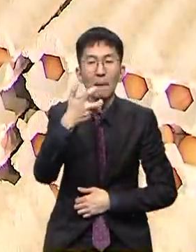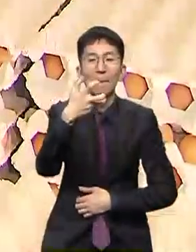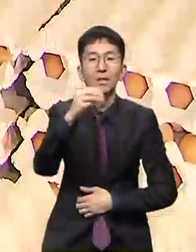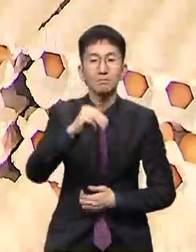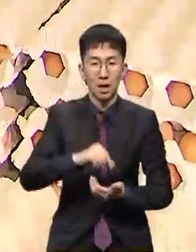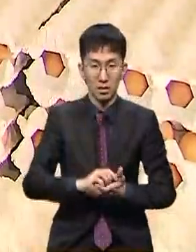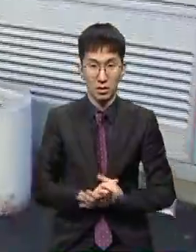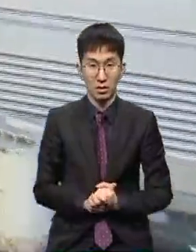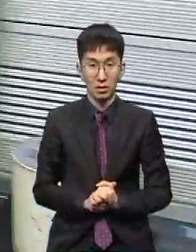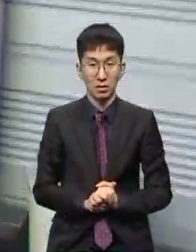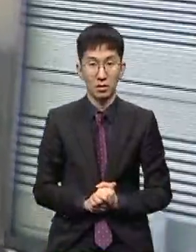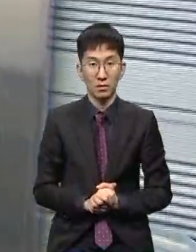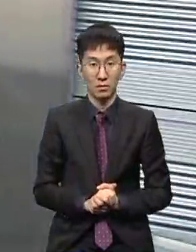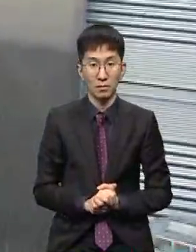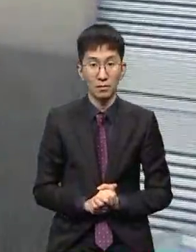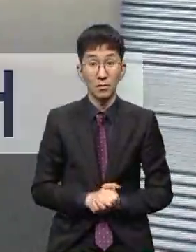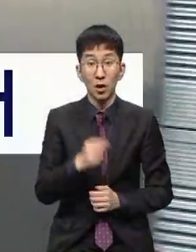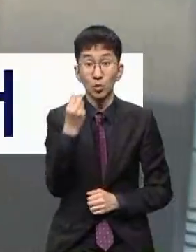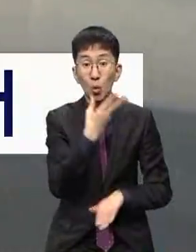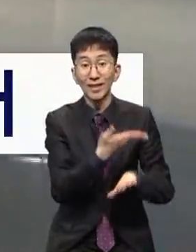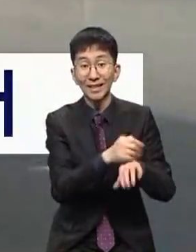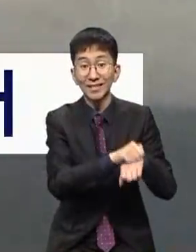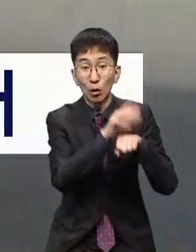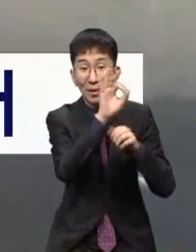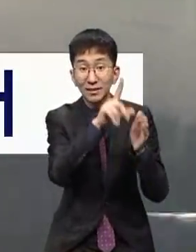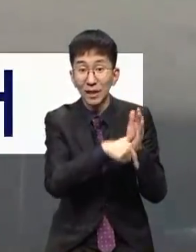넘습니다. 또 다른 창고 두 곳에 보관된 달걀까지